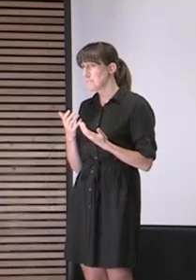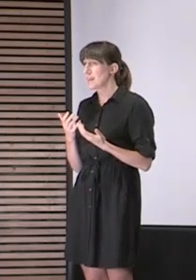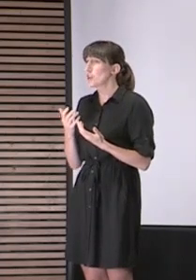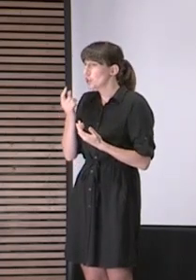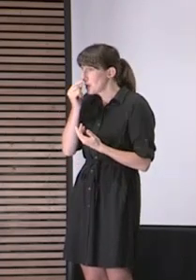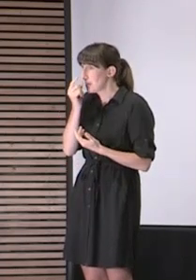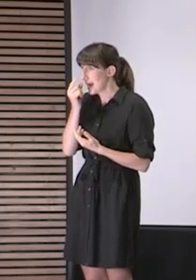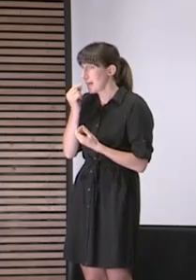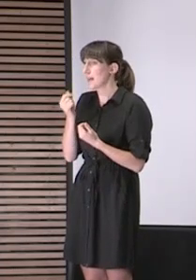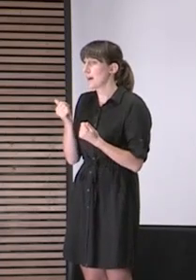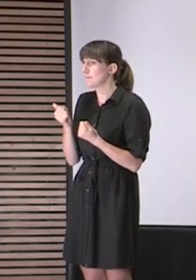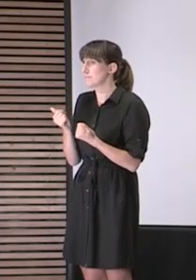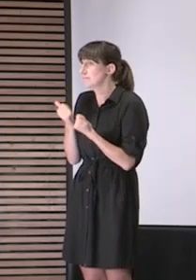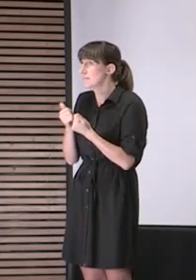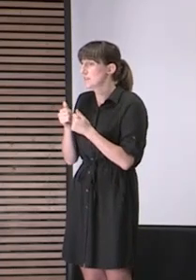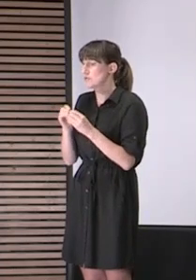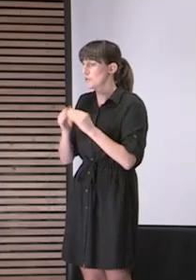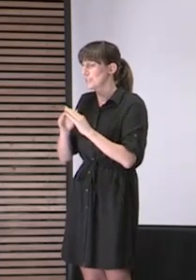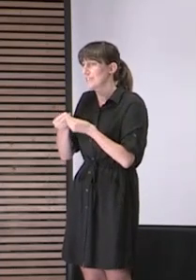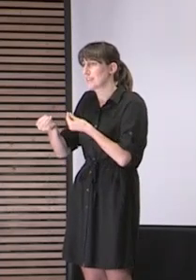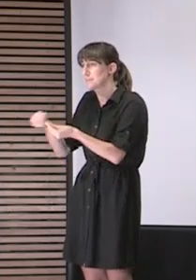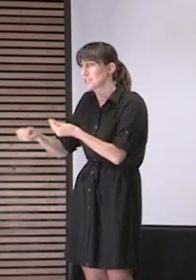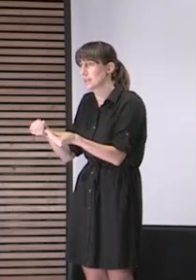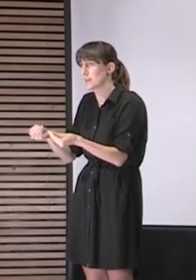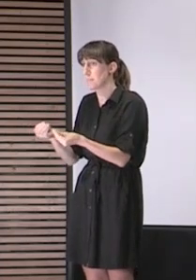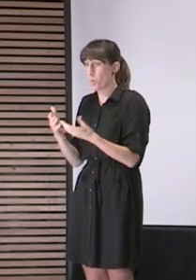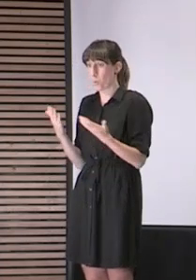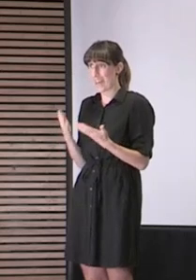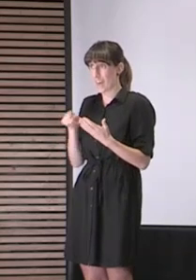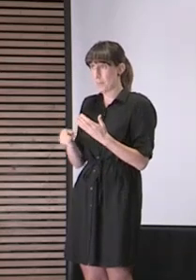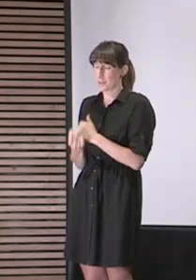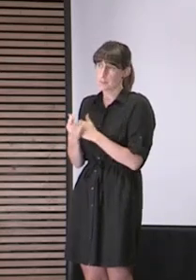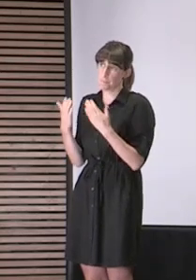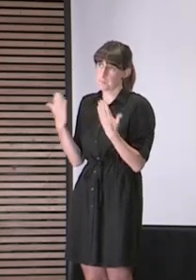¿Hasta el 18% podría ser transmisión comunitaria? ASHLEY Yo esperaría que